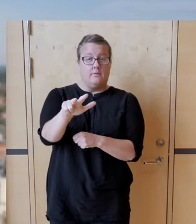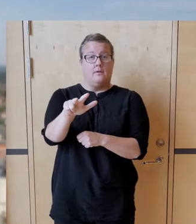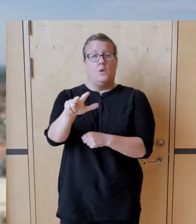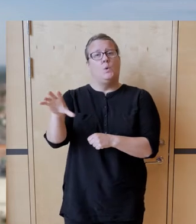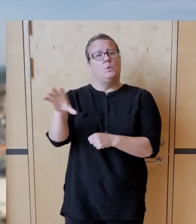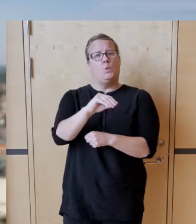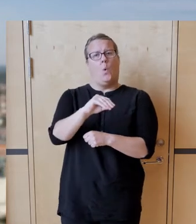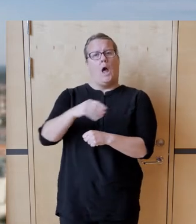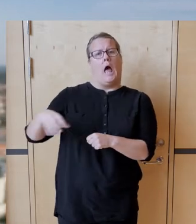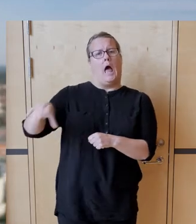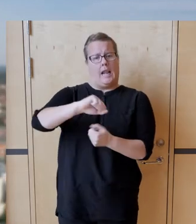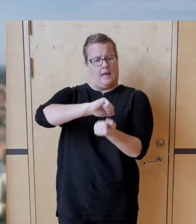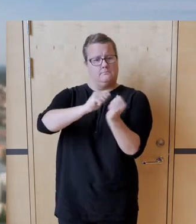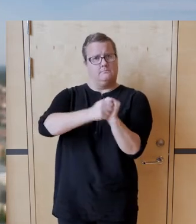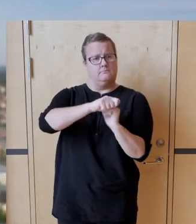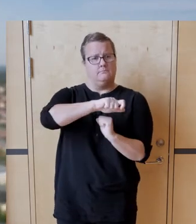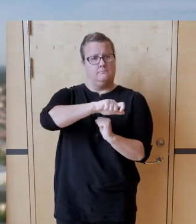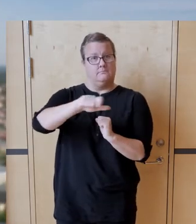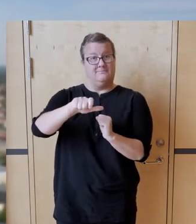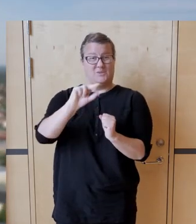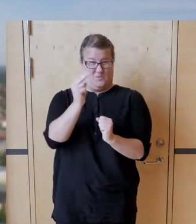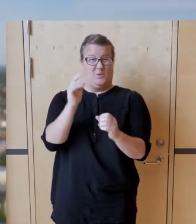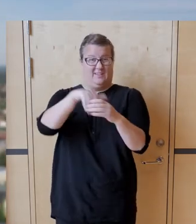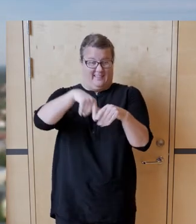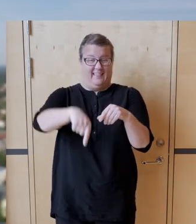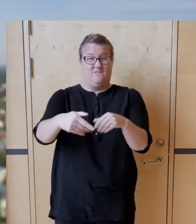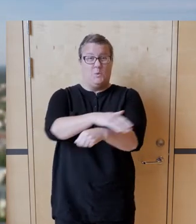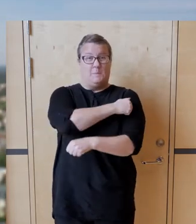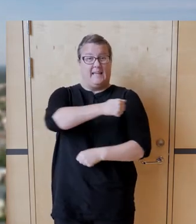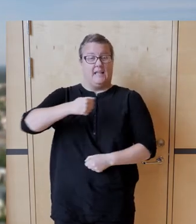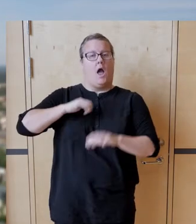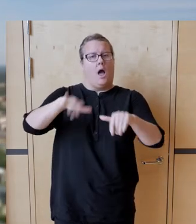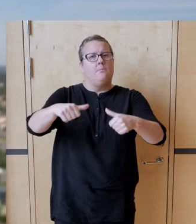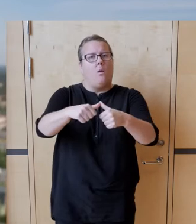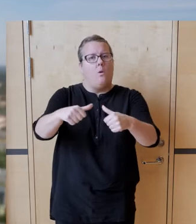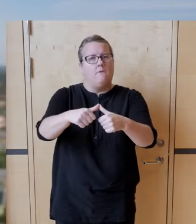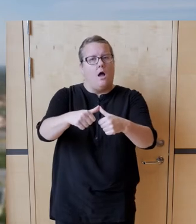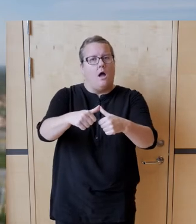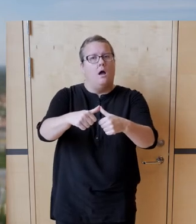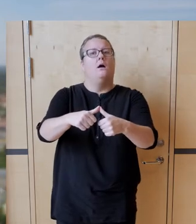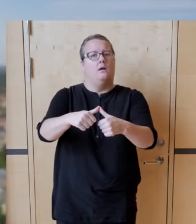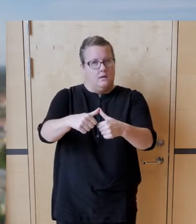Alla partier i som de sitter i fullmäktige att det ska byggas Nytt vård och